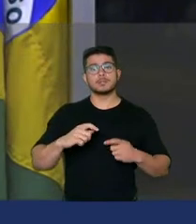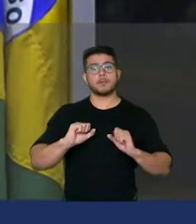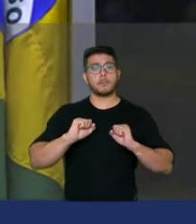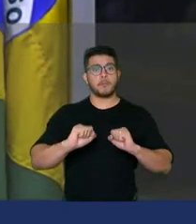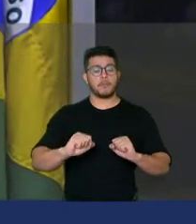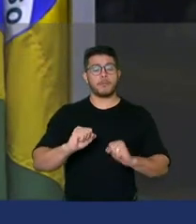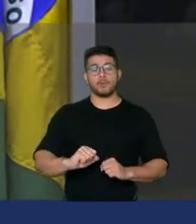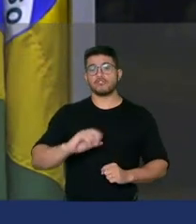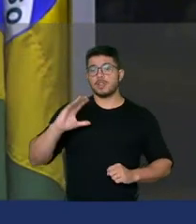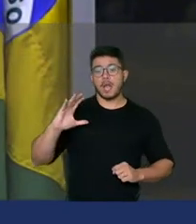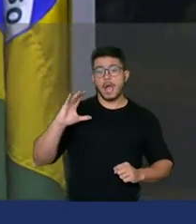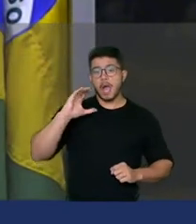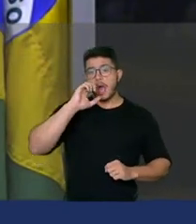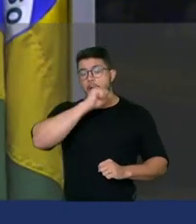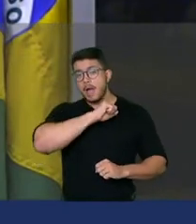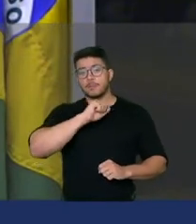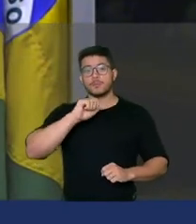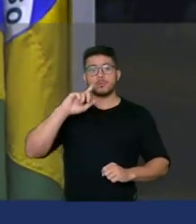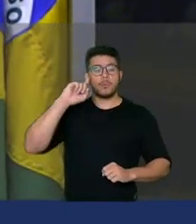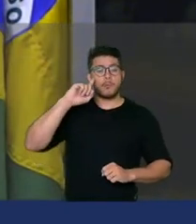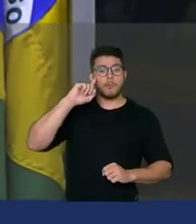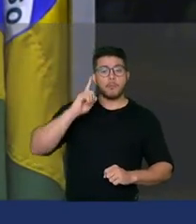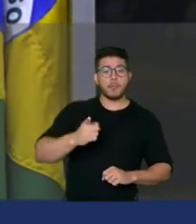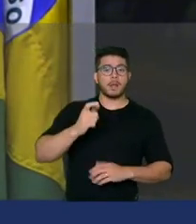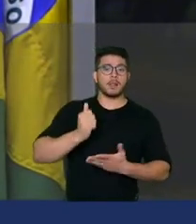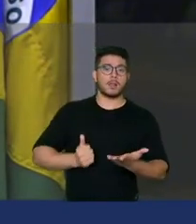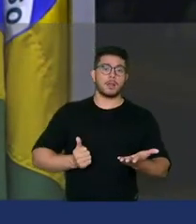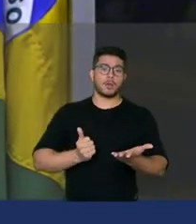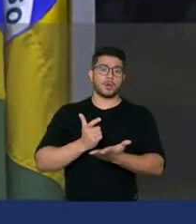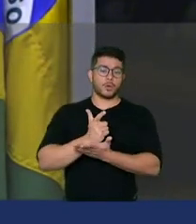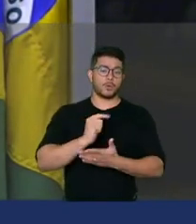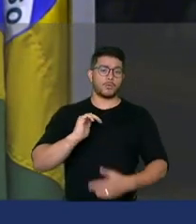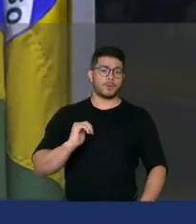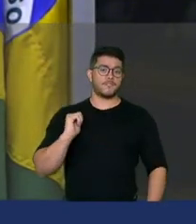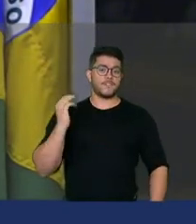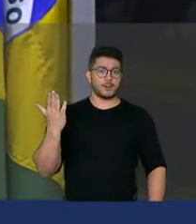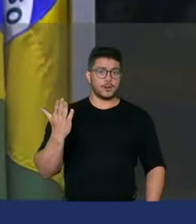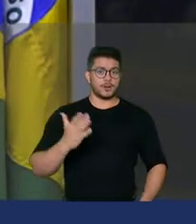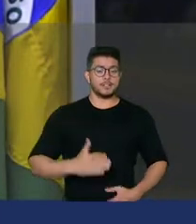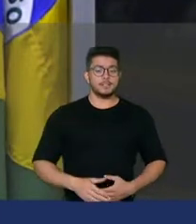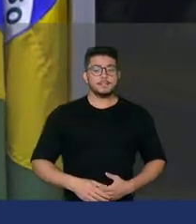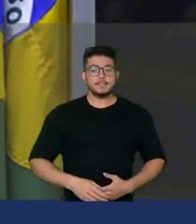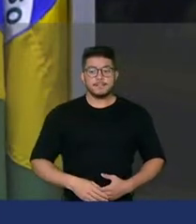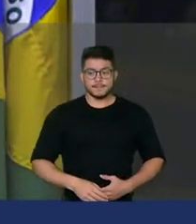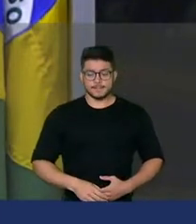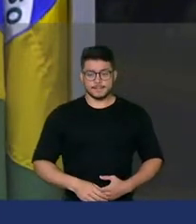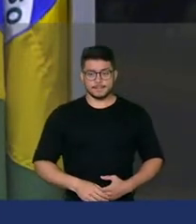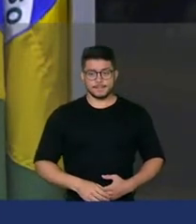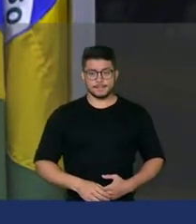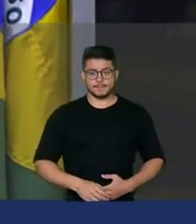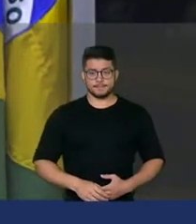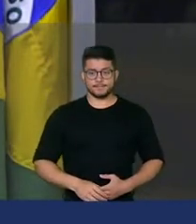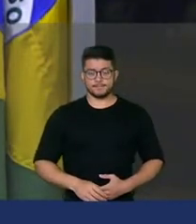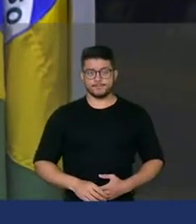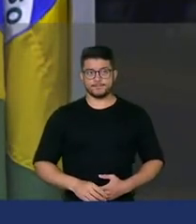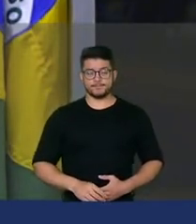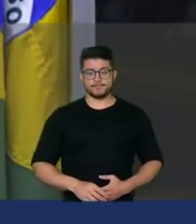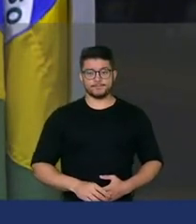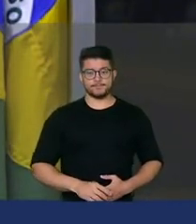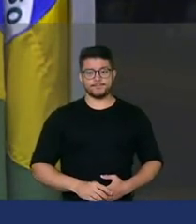SABEMOS, APENAS DETERMINAR NUMA RESPOSTA CIENTÍFICA, E SE FOR NECESSÁRIO IMPORTAR PARA ATENDER AQUELES QUE...